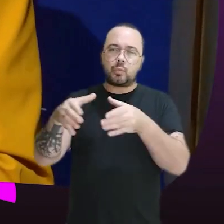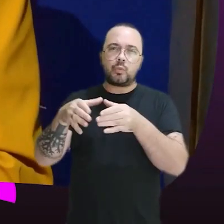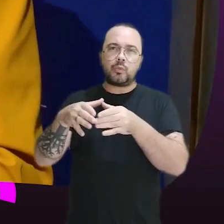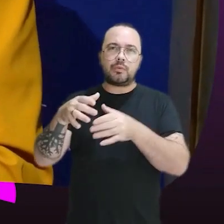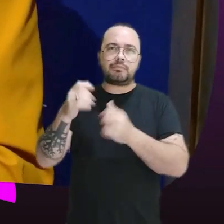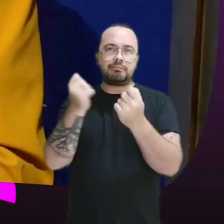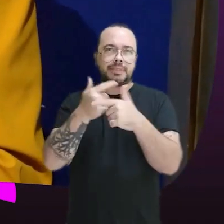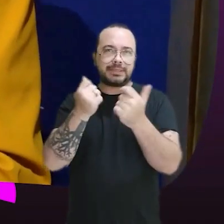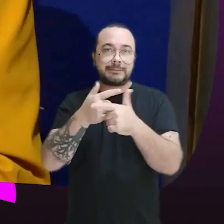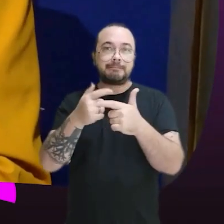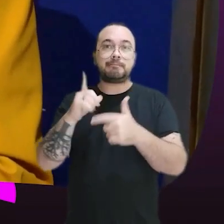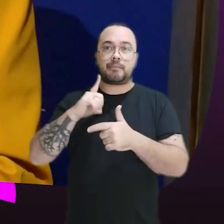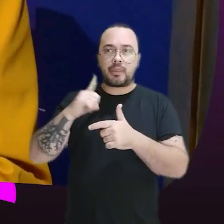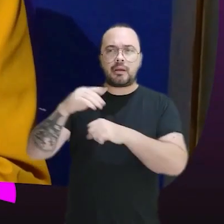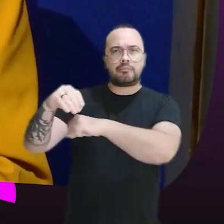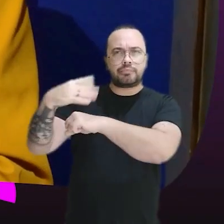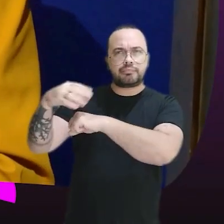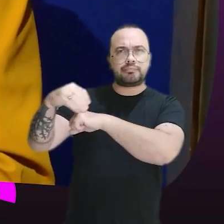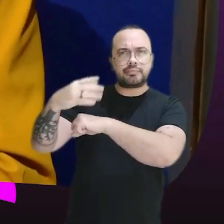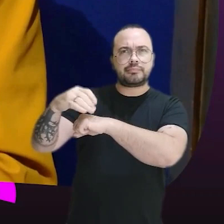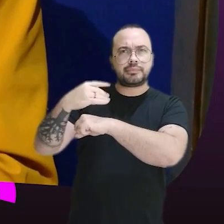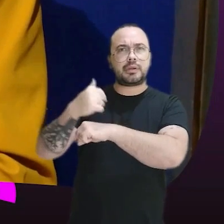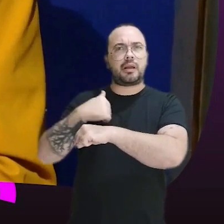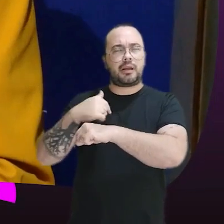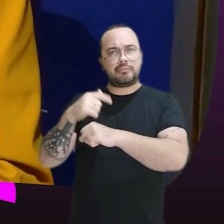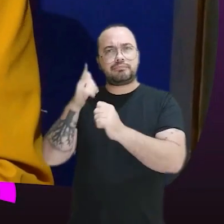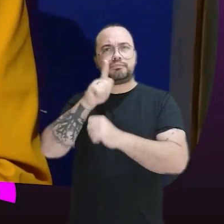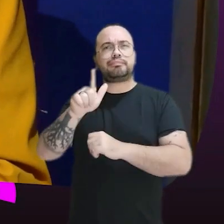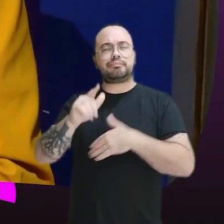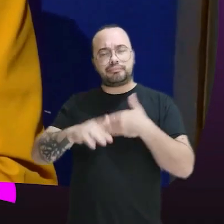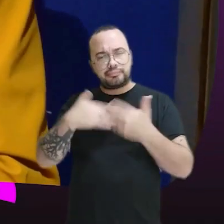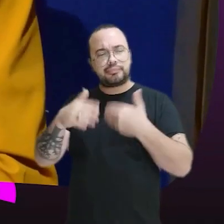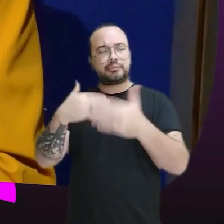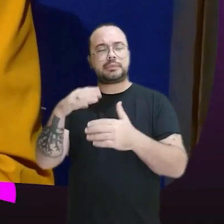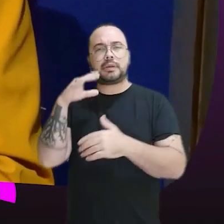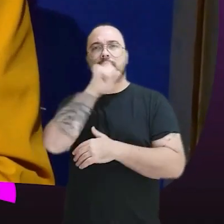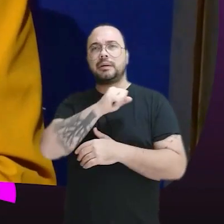ideia, pude ter dicas incríveis que fizeram com que eu desse uns passos mais rápidos, assim, dentro da comédia.